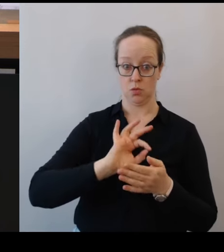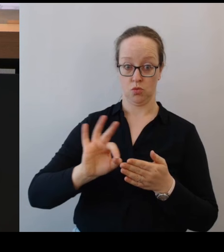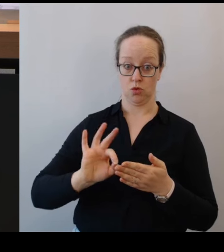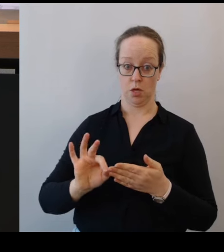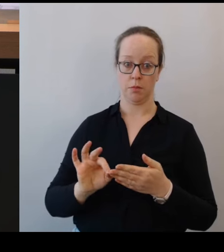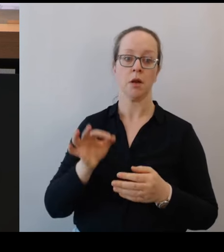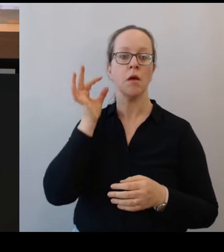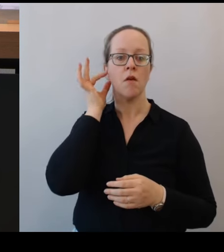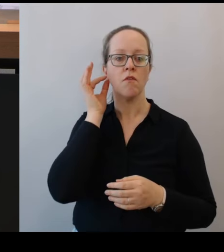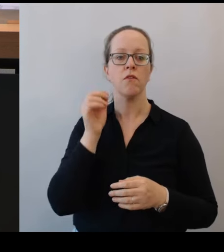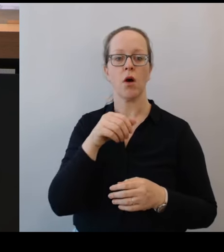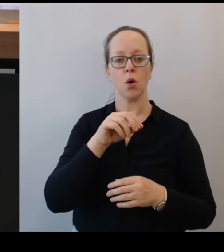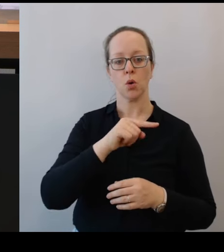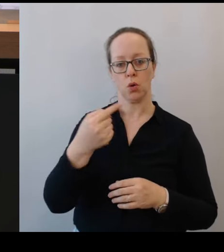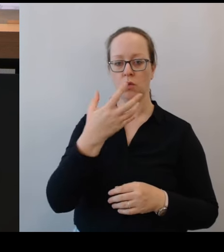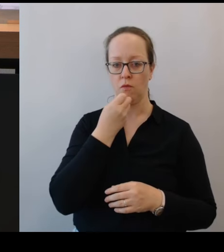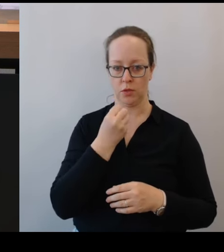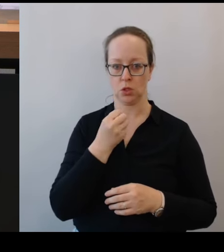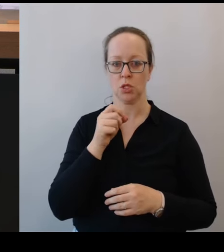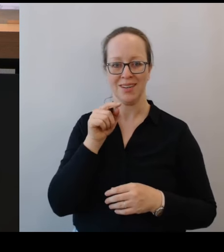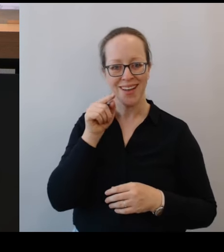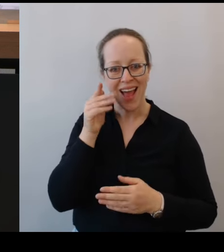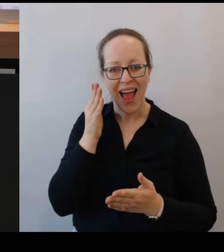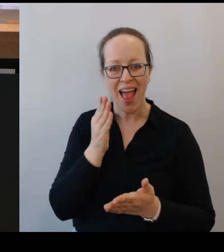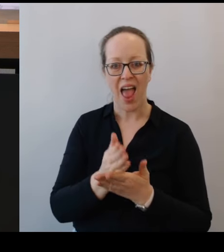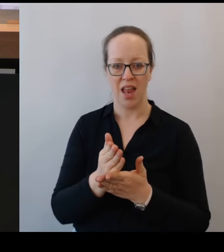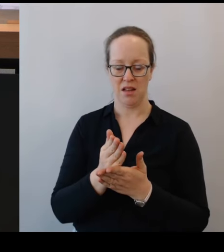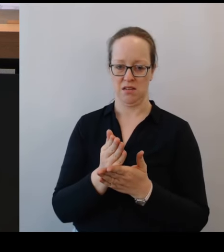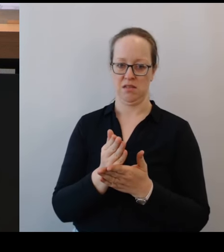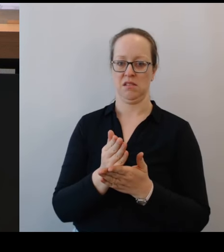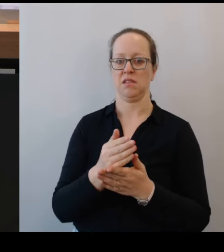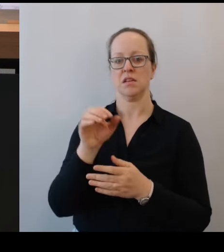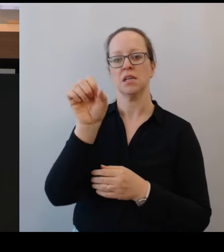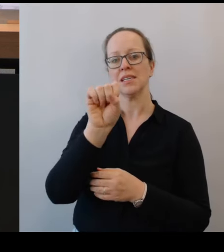Frau Günther-Wünsch hat lange als Schulleiterin gearbeitet und gilt als Fachfrau.